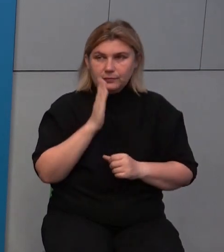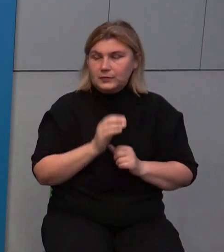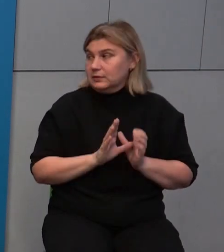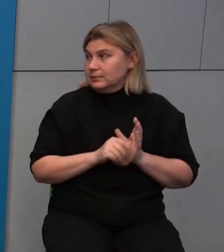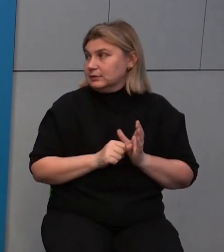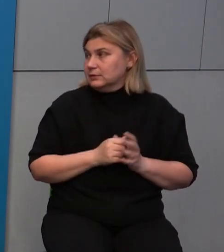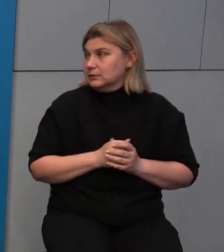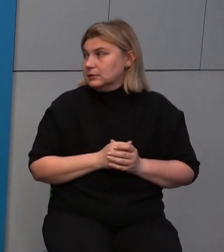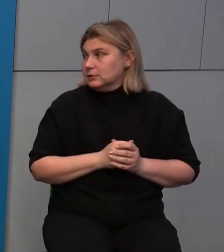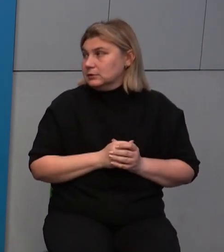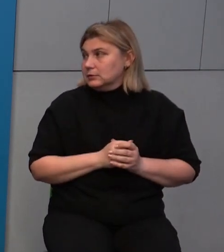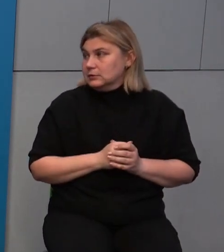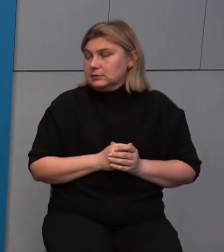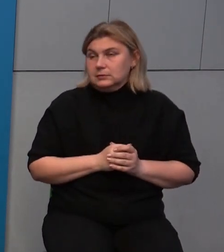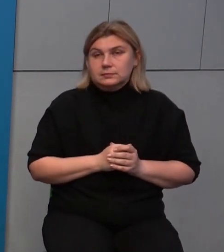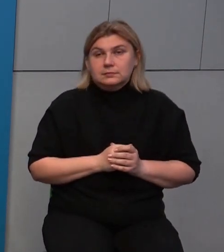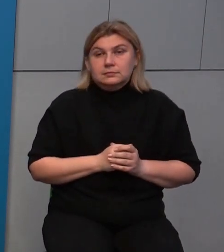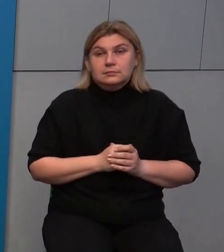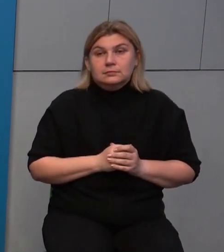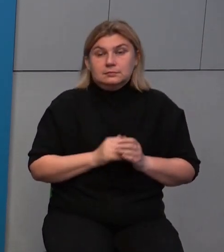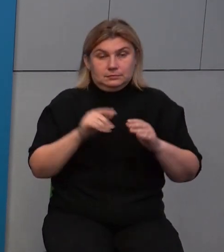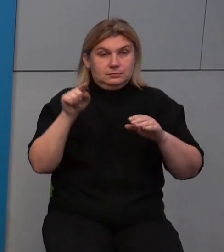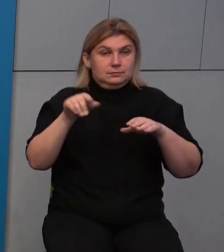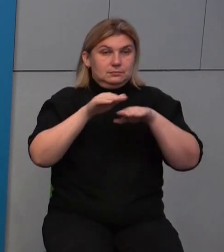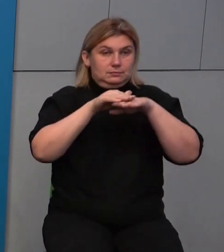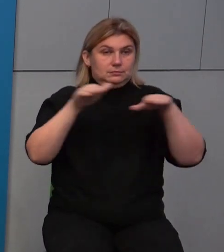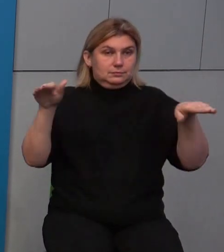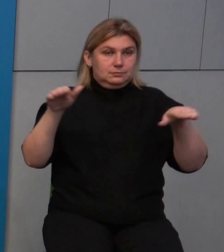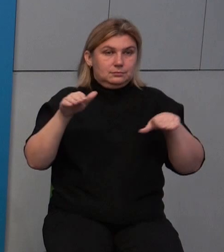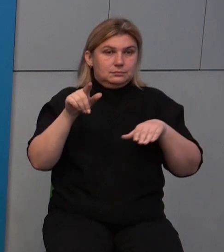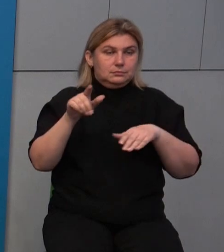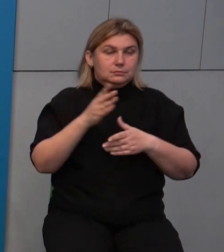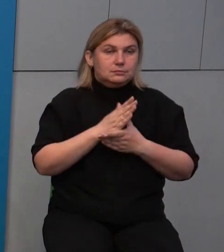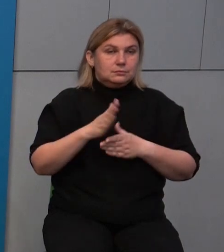To mniej więcej była taka ranga tego projektu międzynarodowego.